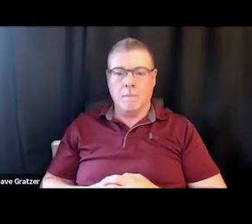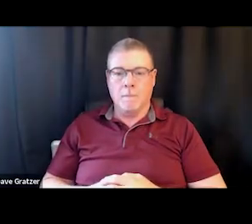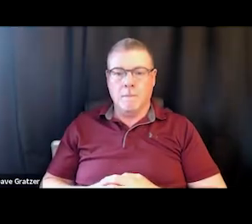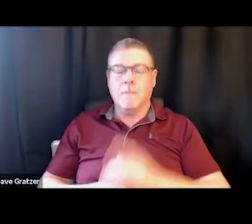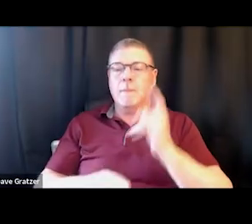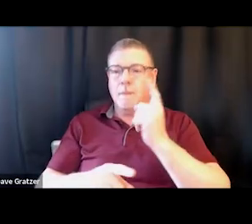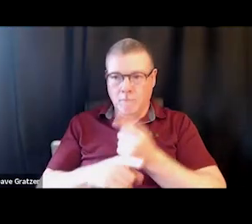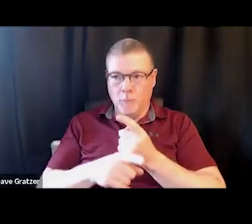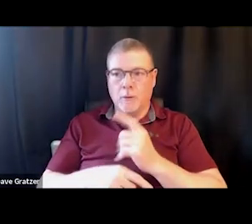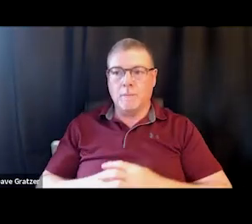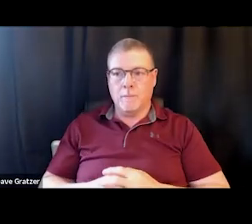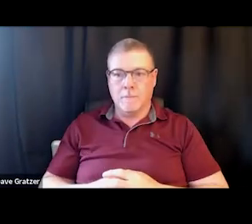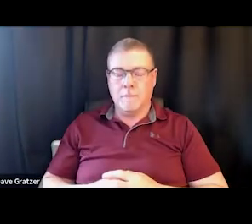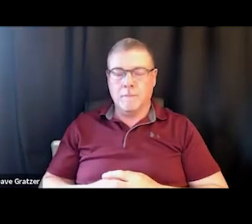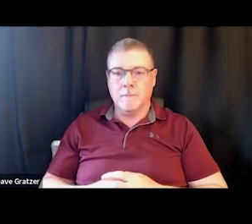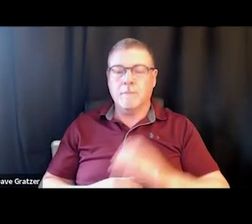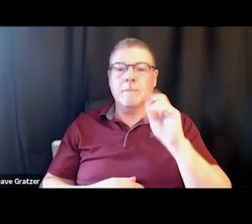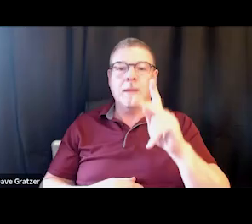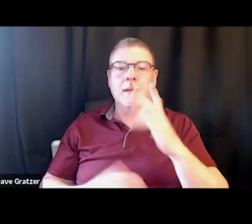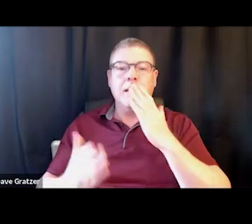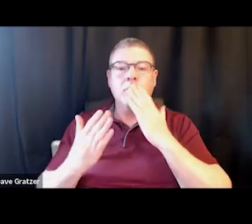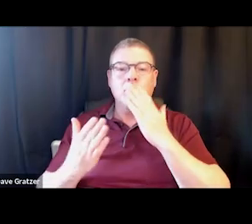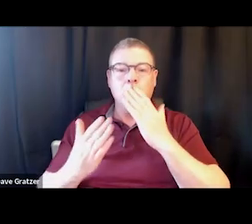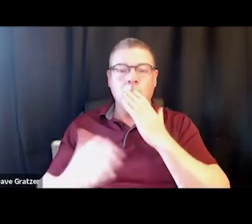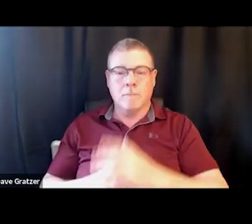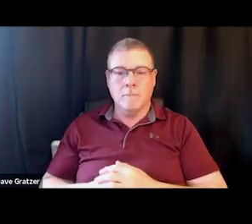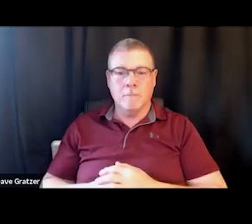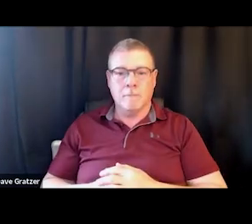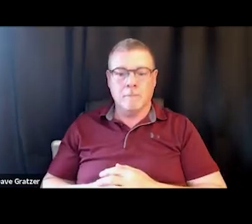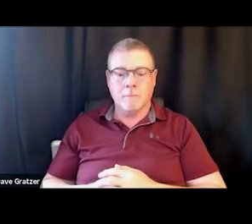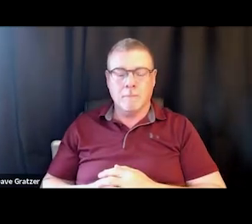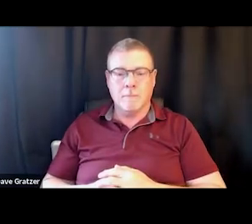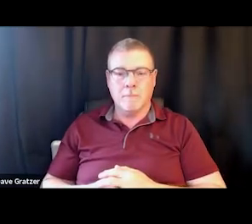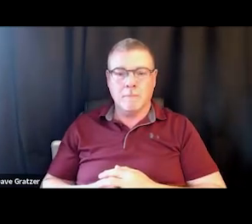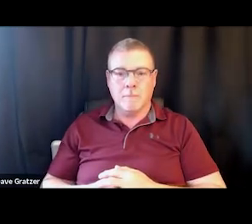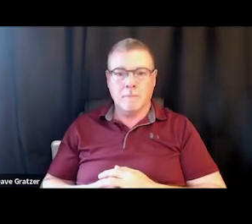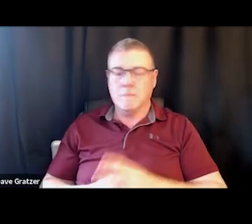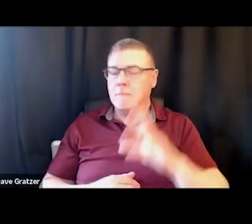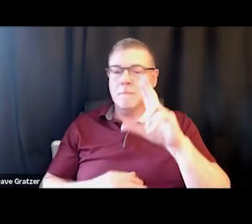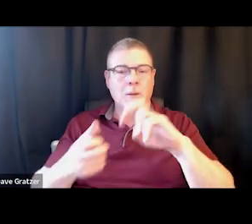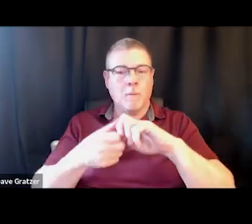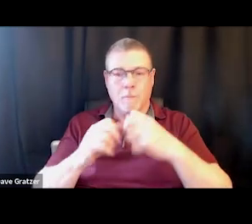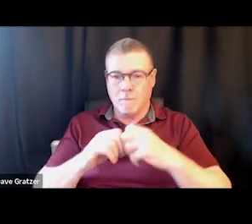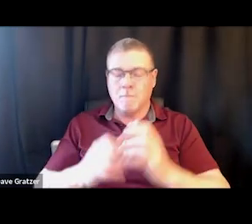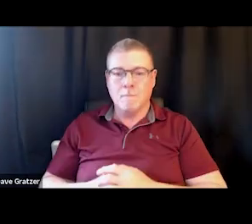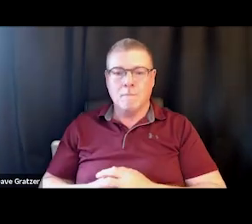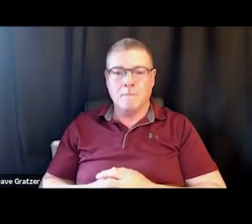[Richard] Correcto. Sí, muchas gracias. Lo siento, adelante, Richard. [Richard] Sí, no hay problema.